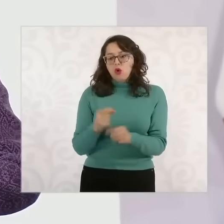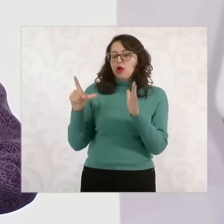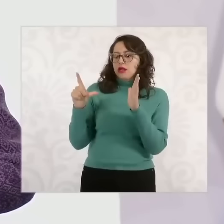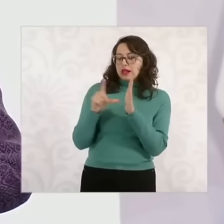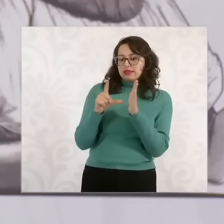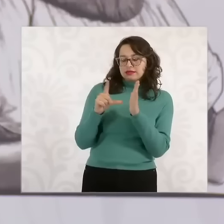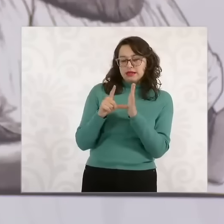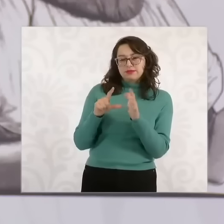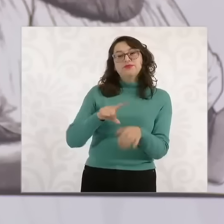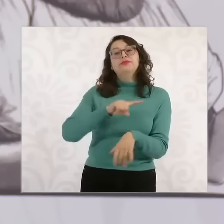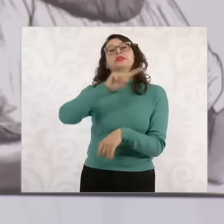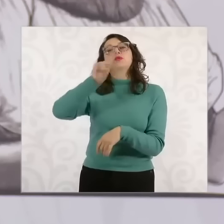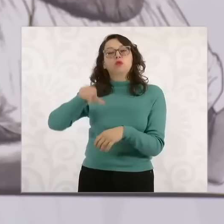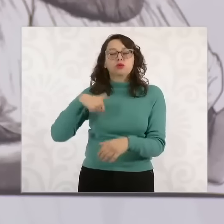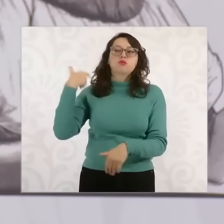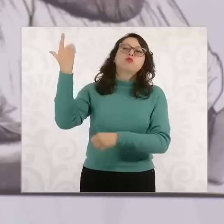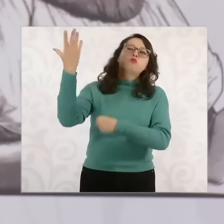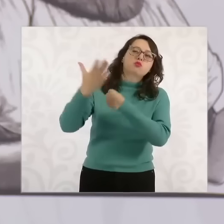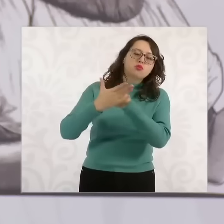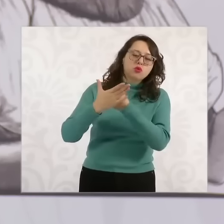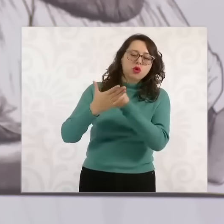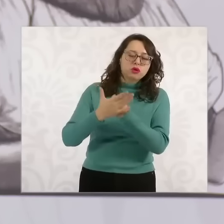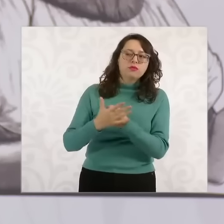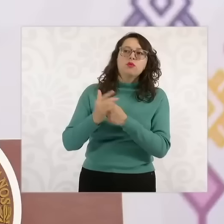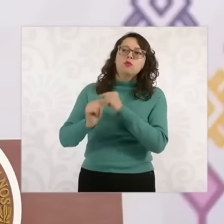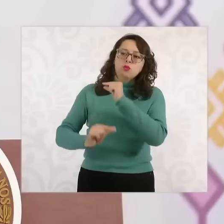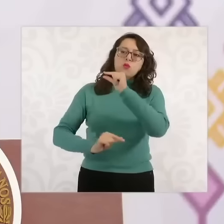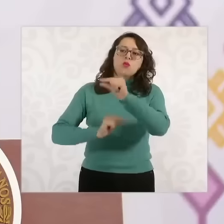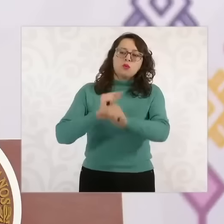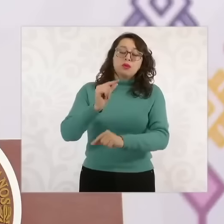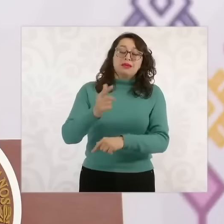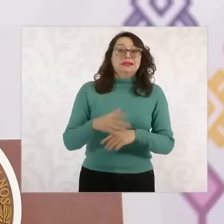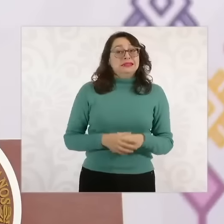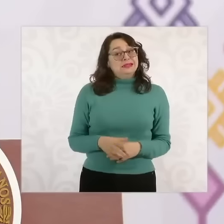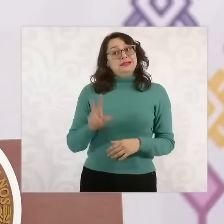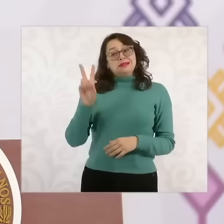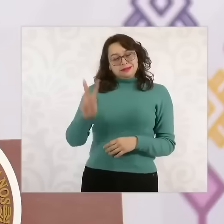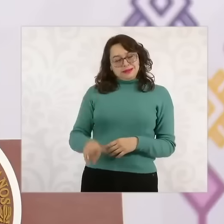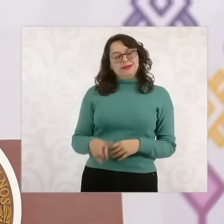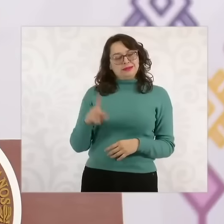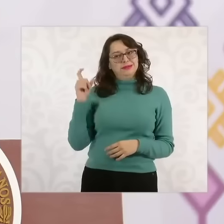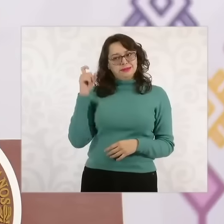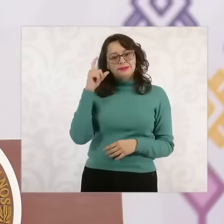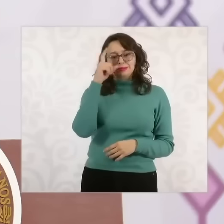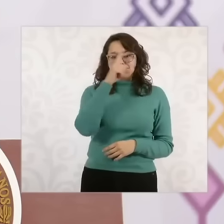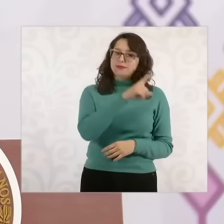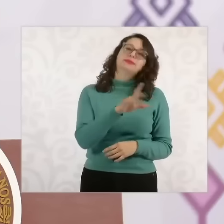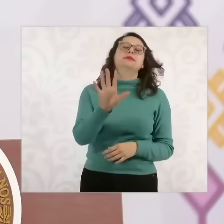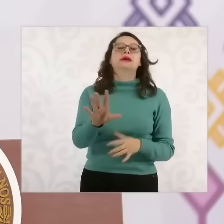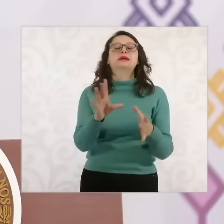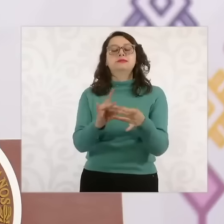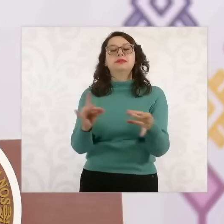Les voy a explicar a lo mejor que tiene su chiste el este tema. Si te atiendes, supongamos que soy